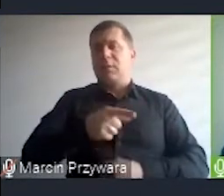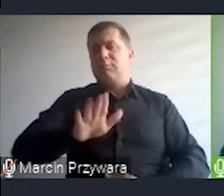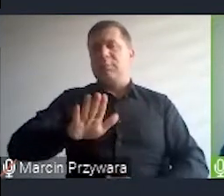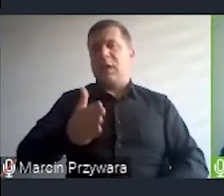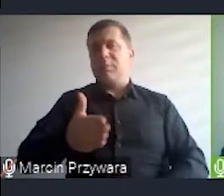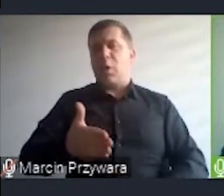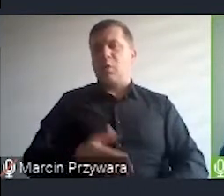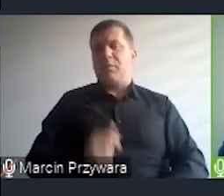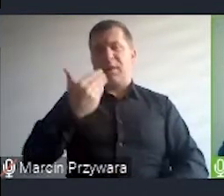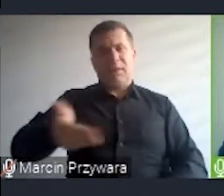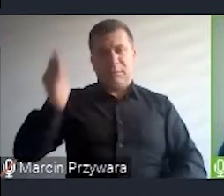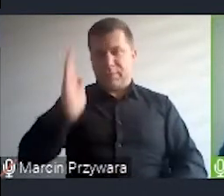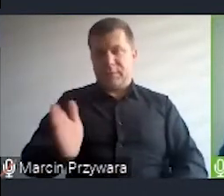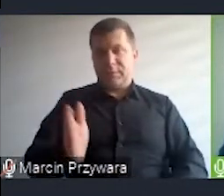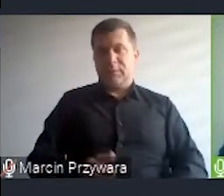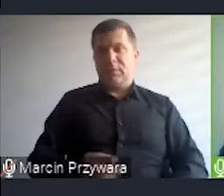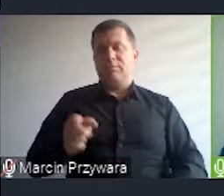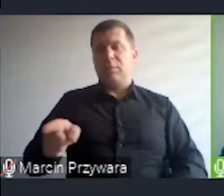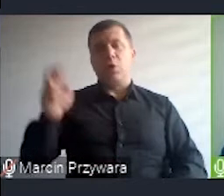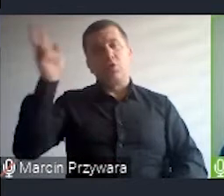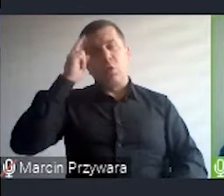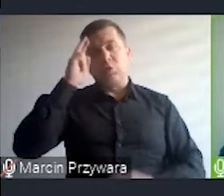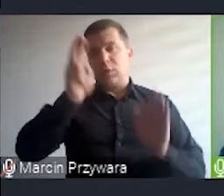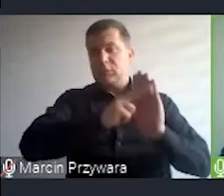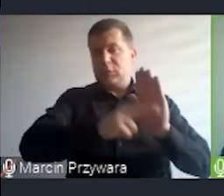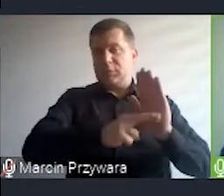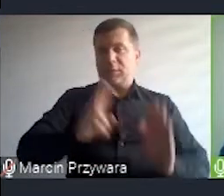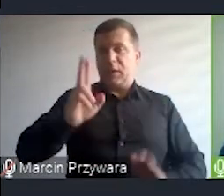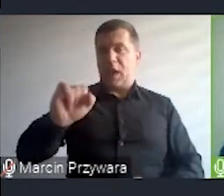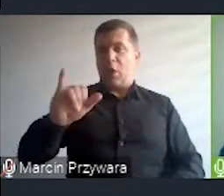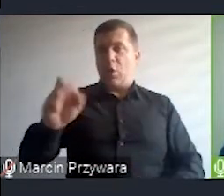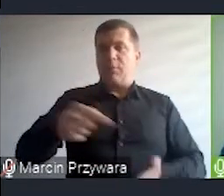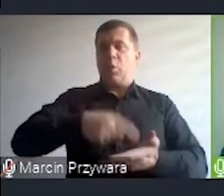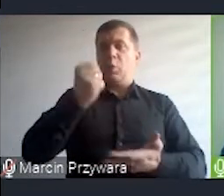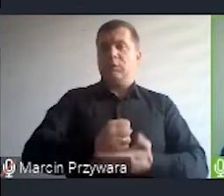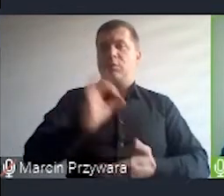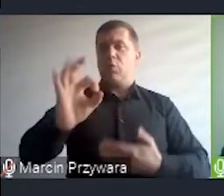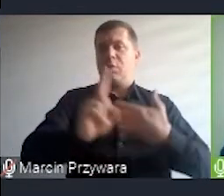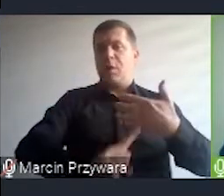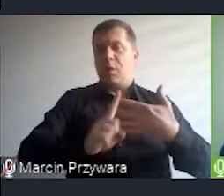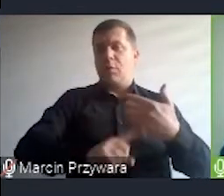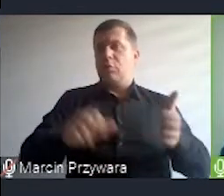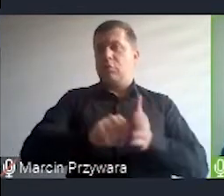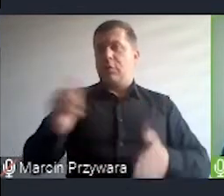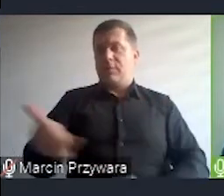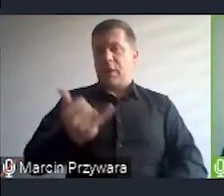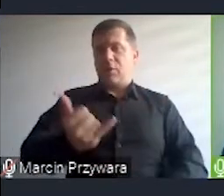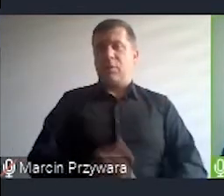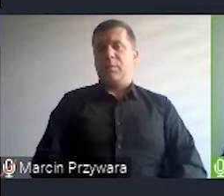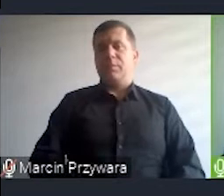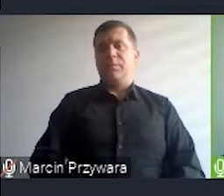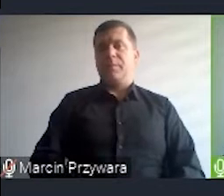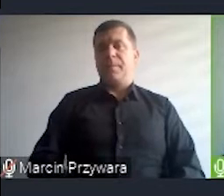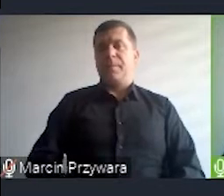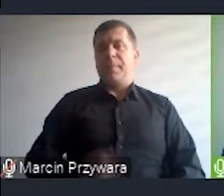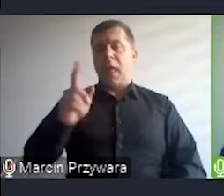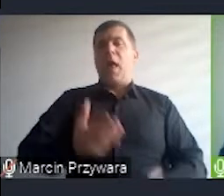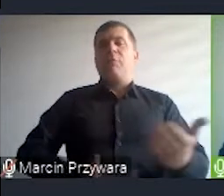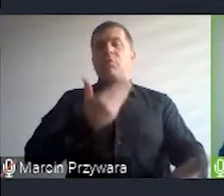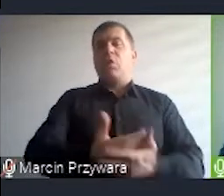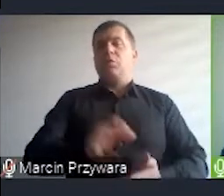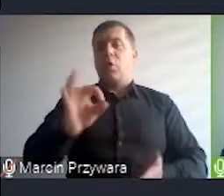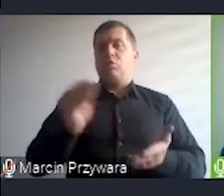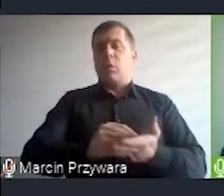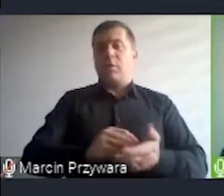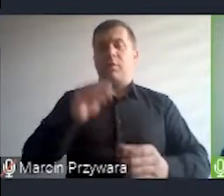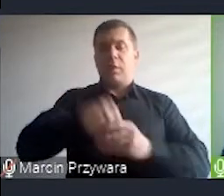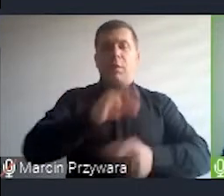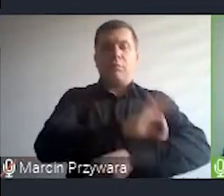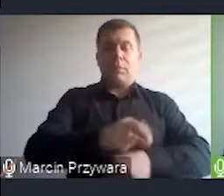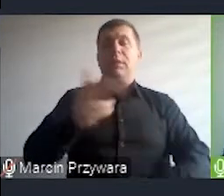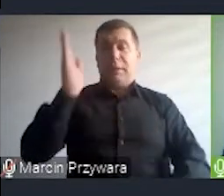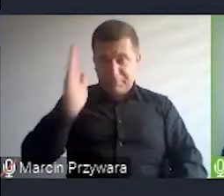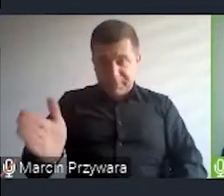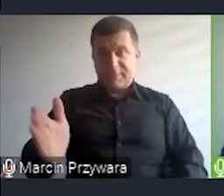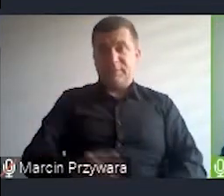nie będzie w rozumieniu przepisów krajowych i ustawy o rachunkowości środkiem trwałym, a we wniosku o dofinansowanie i w projekcie będzie,